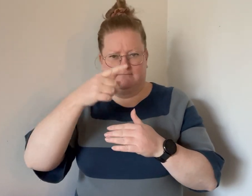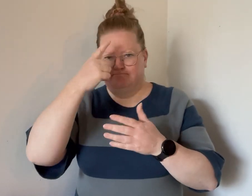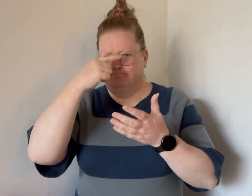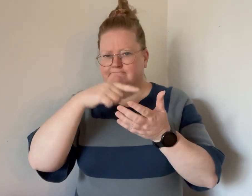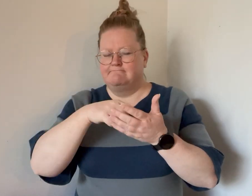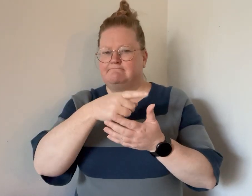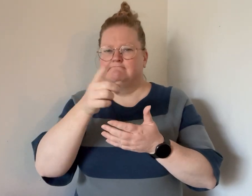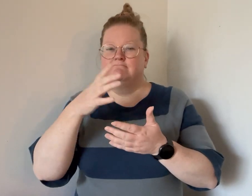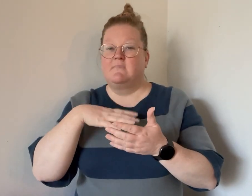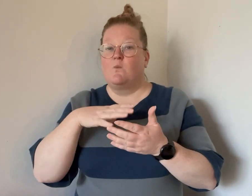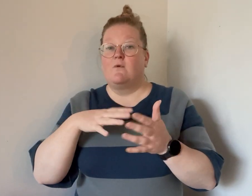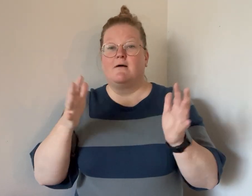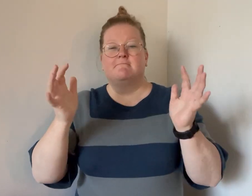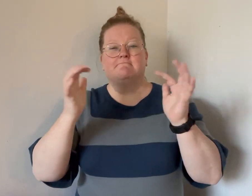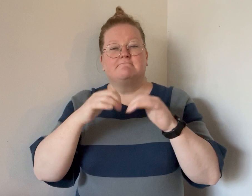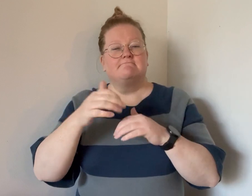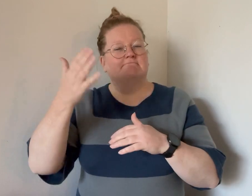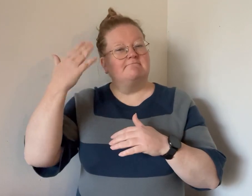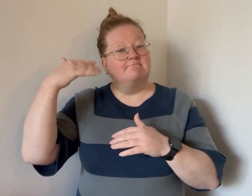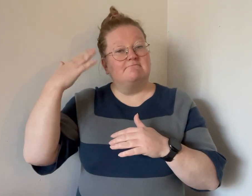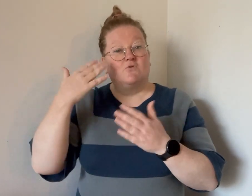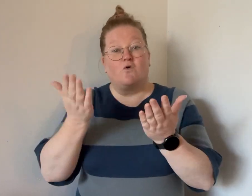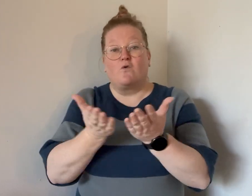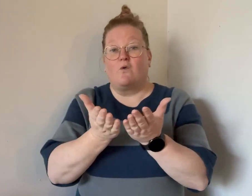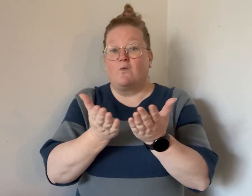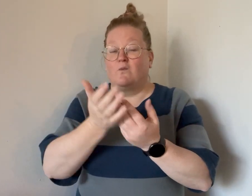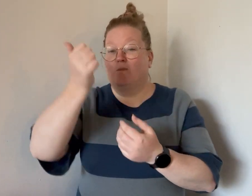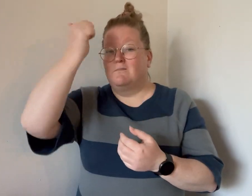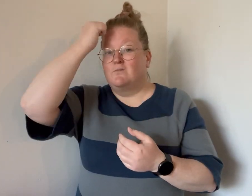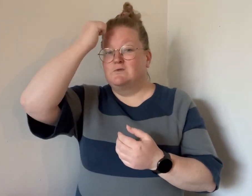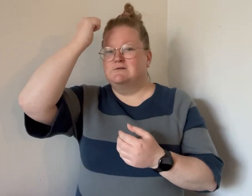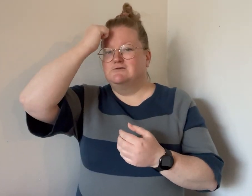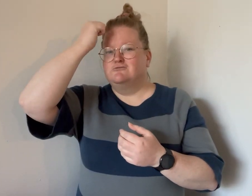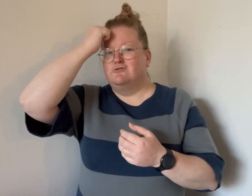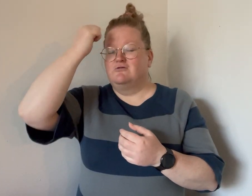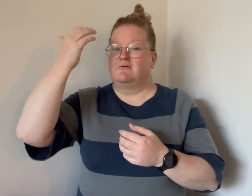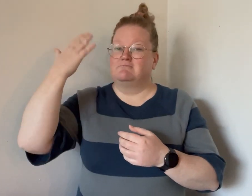jotka haluavat keskustella koulumuistoista.